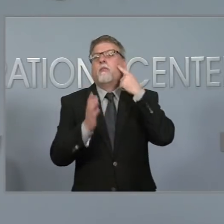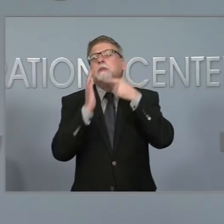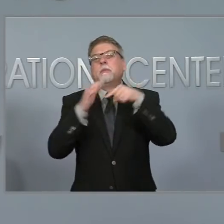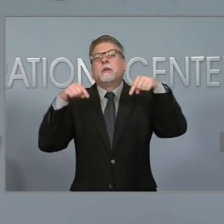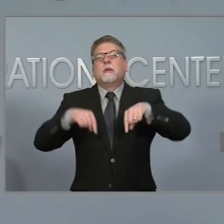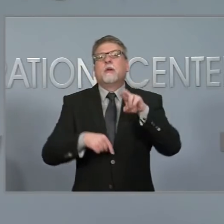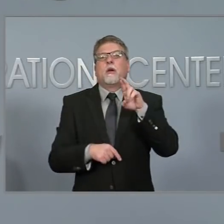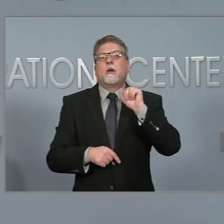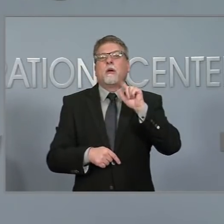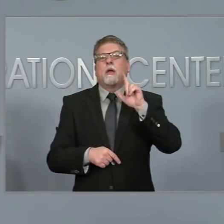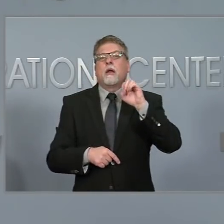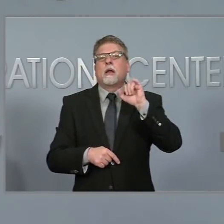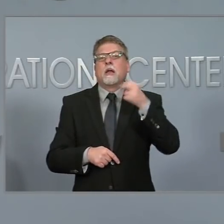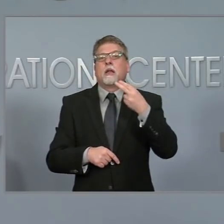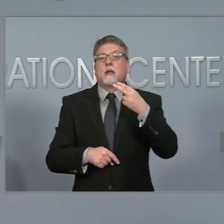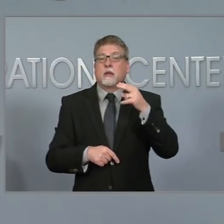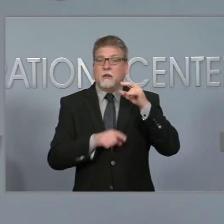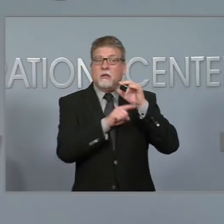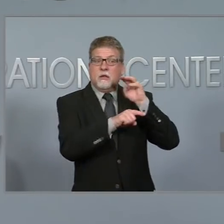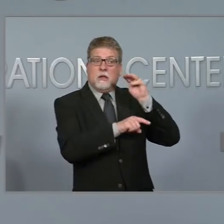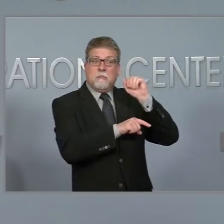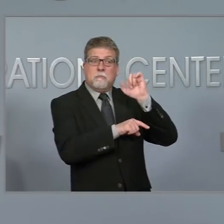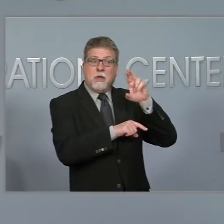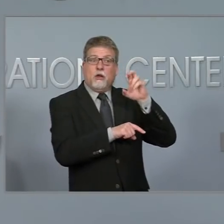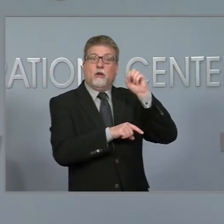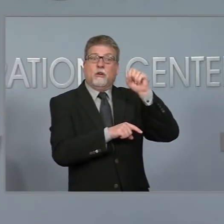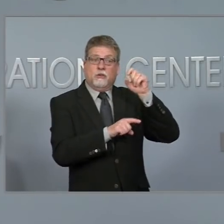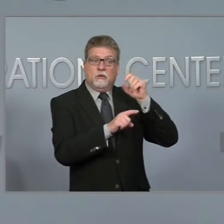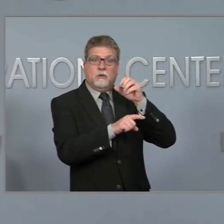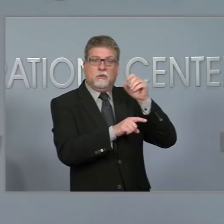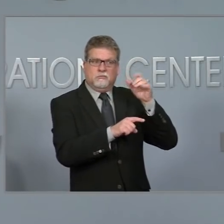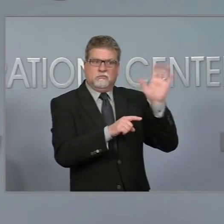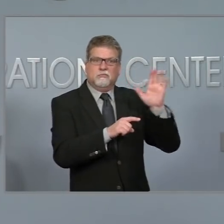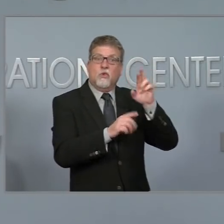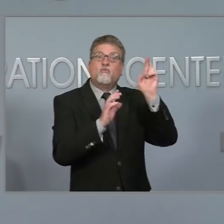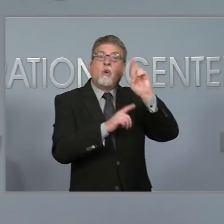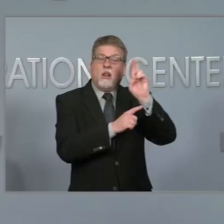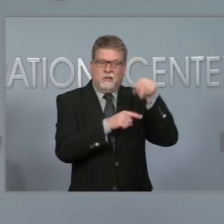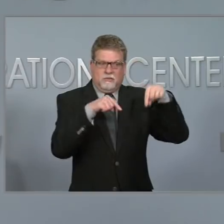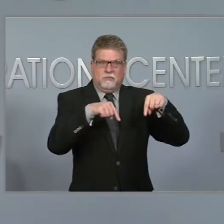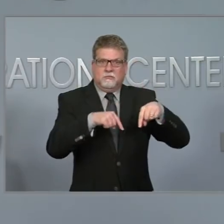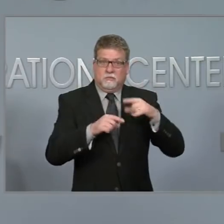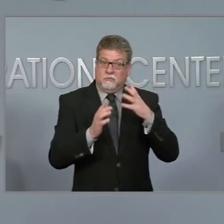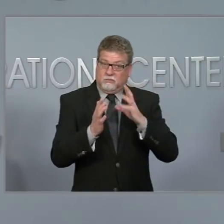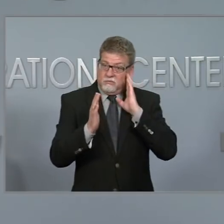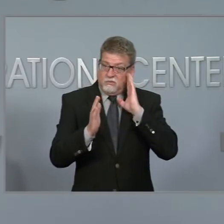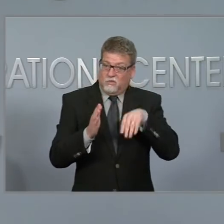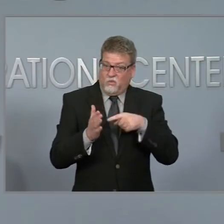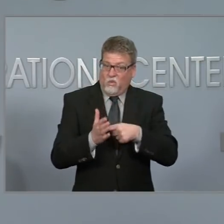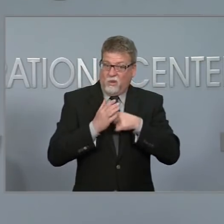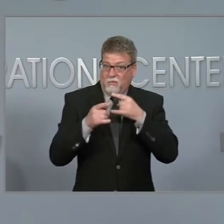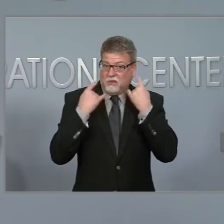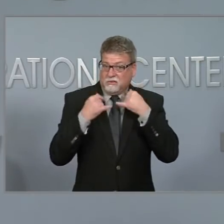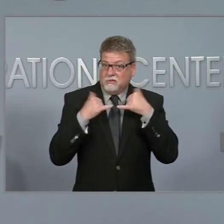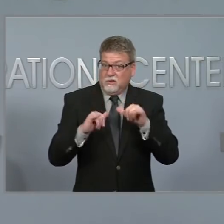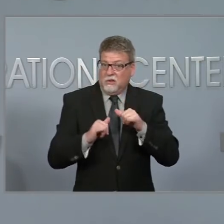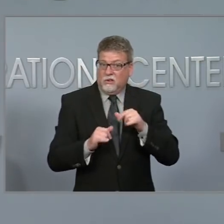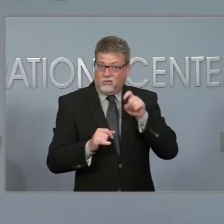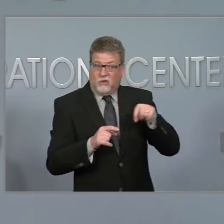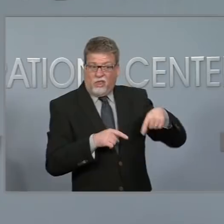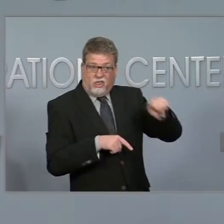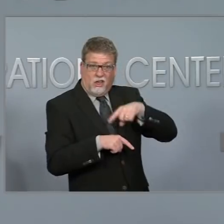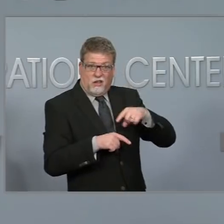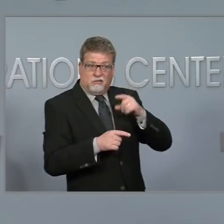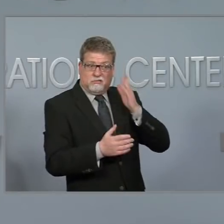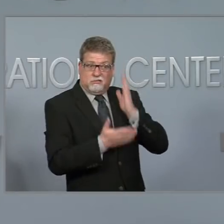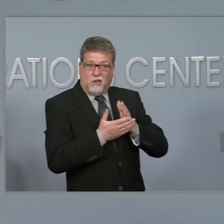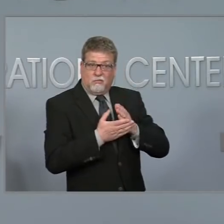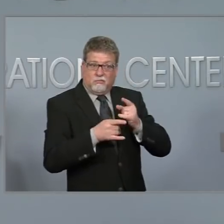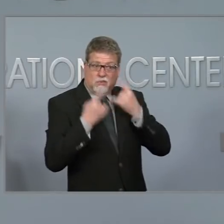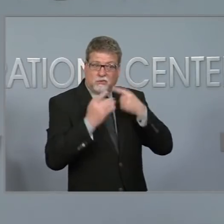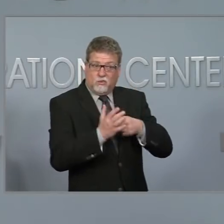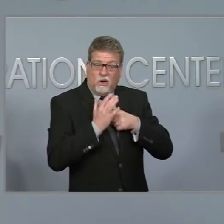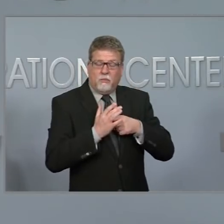comisionado sí.